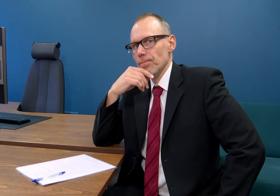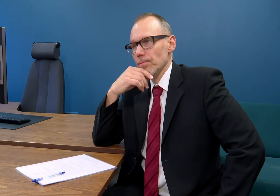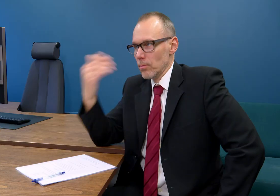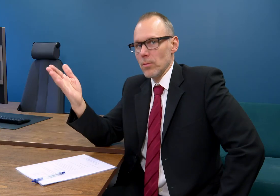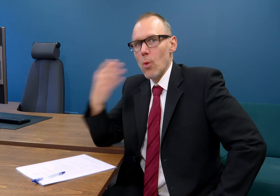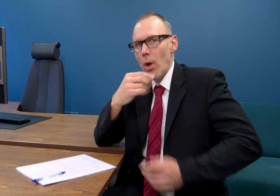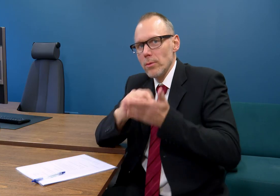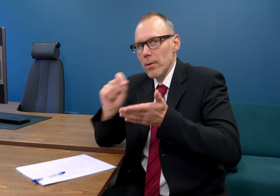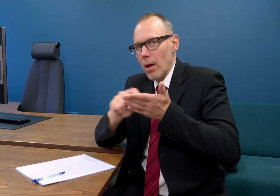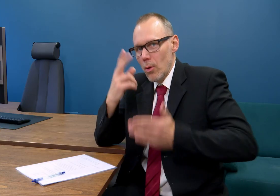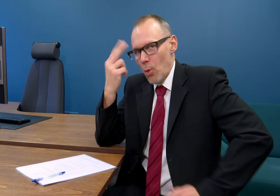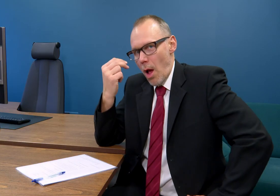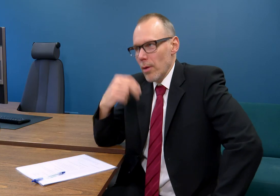Nyt on vuorossa nuorisosihteeri Juha.